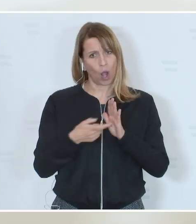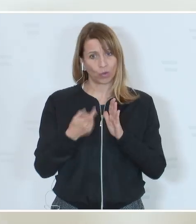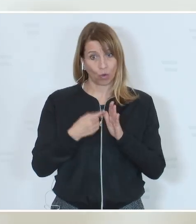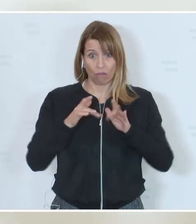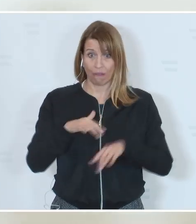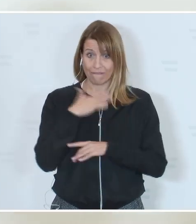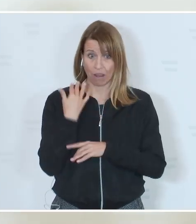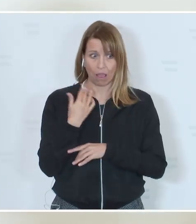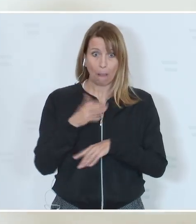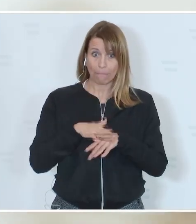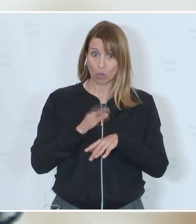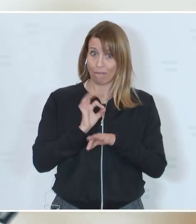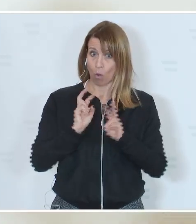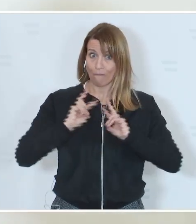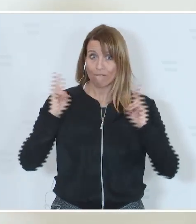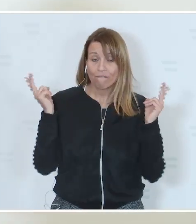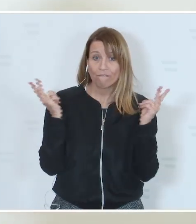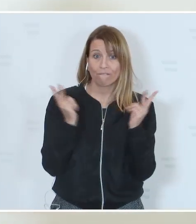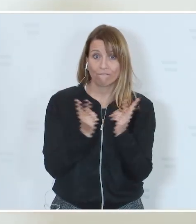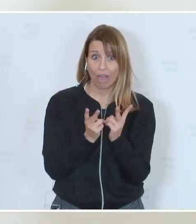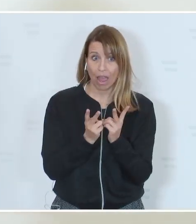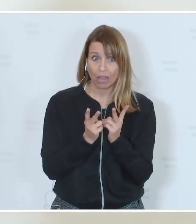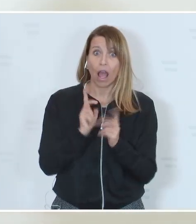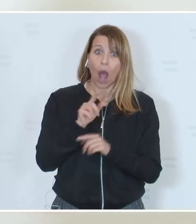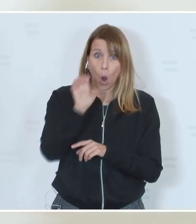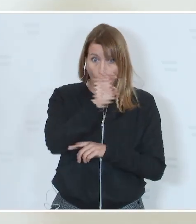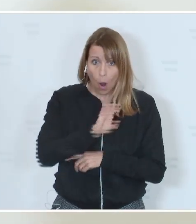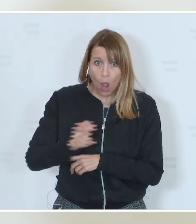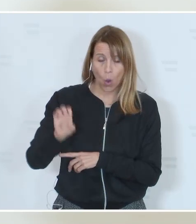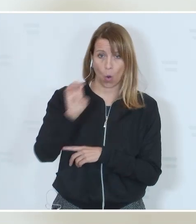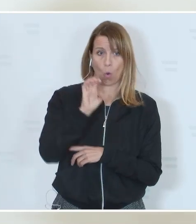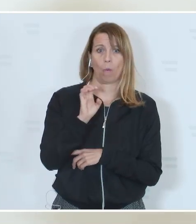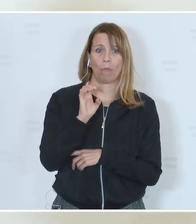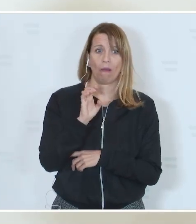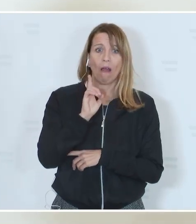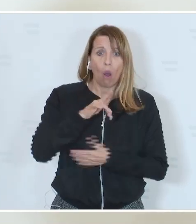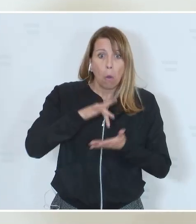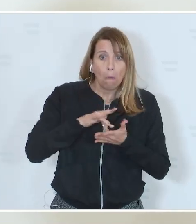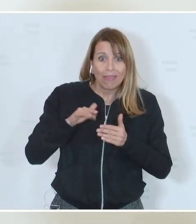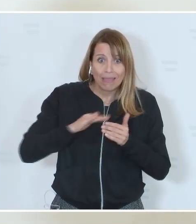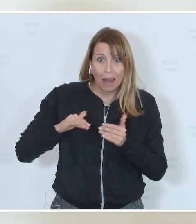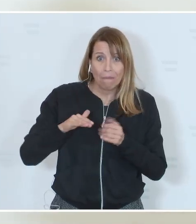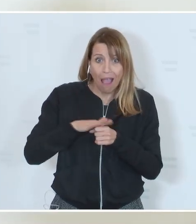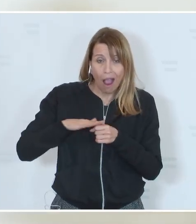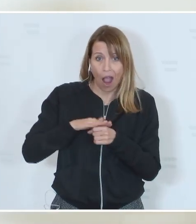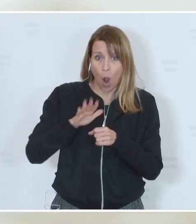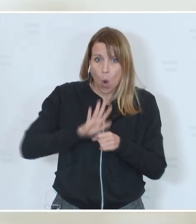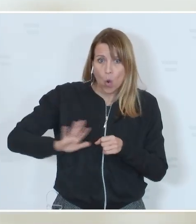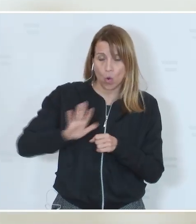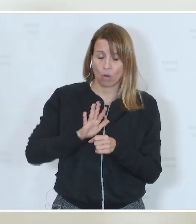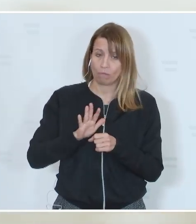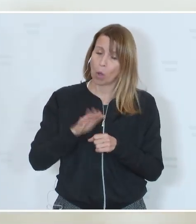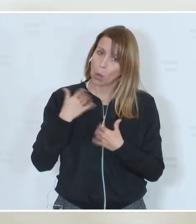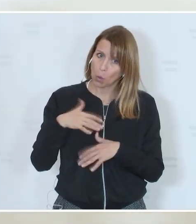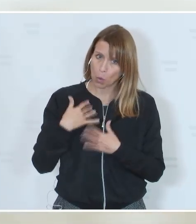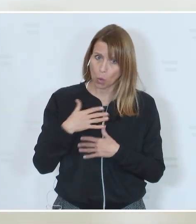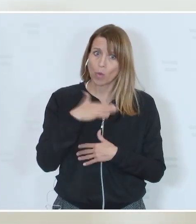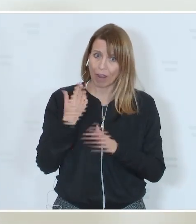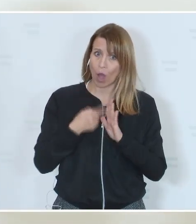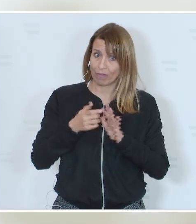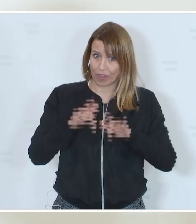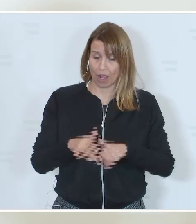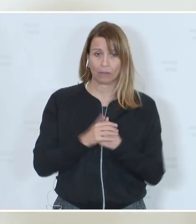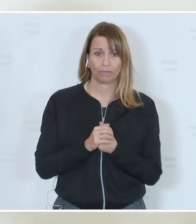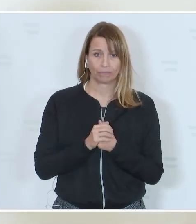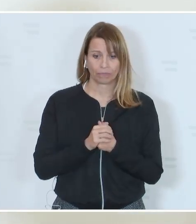die Welt in Europa und auch dem Mittelmeerraum stellen müssen. Wir haben die Situation in Libyen